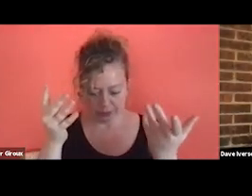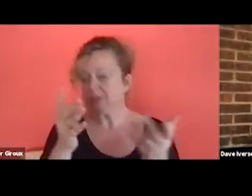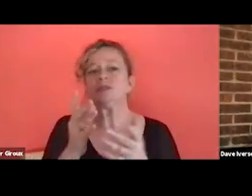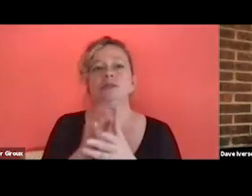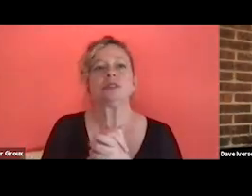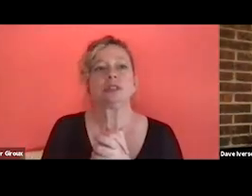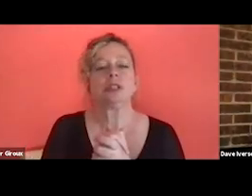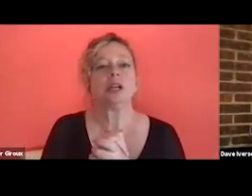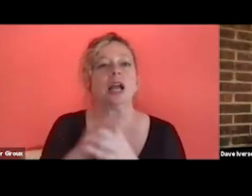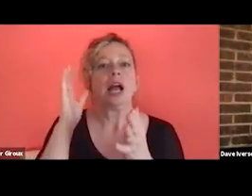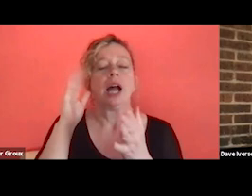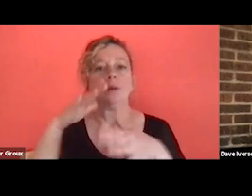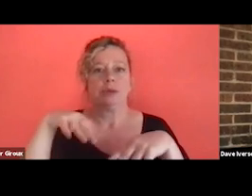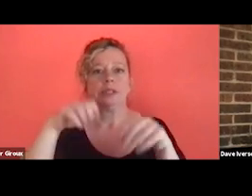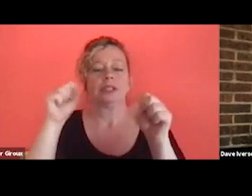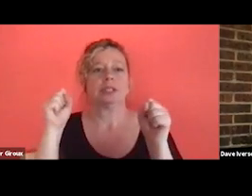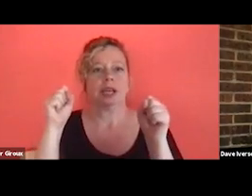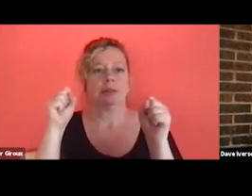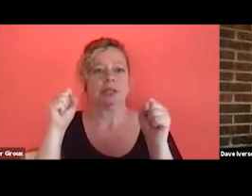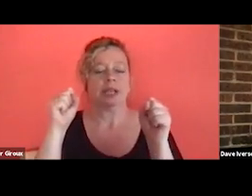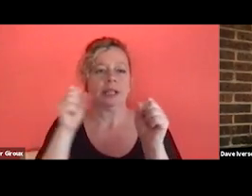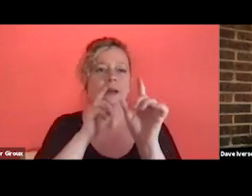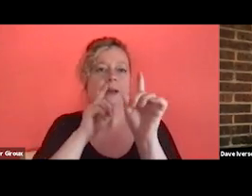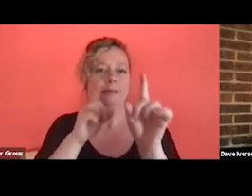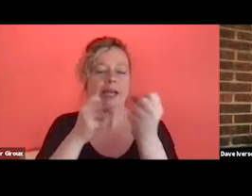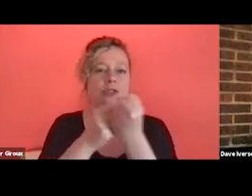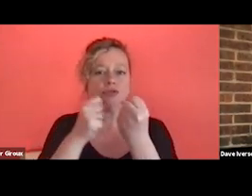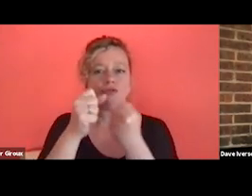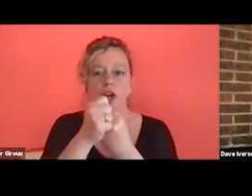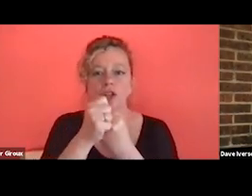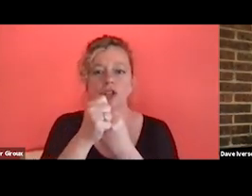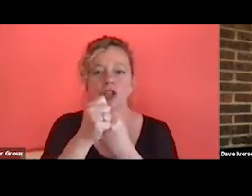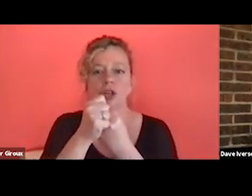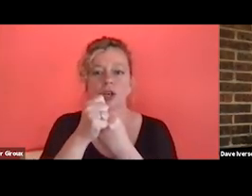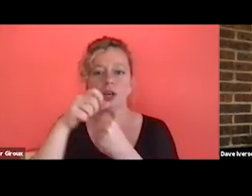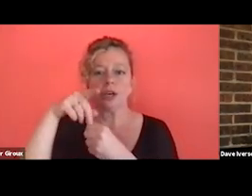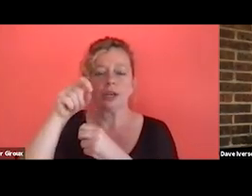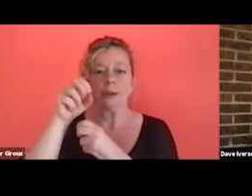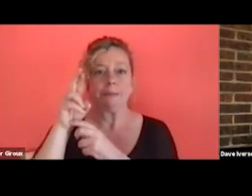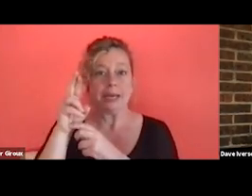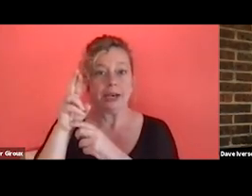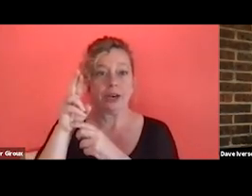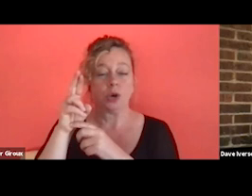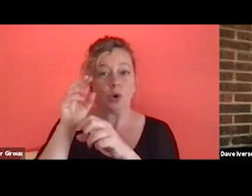fue adoptar una estructura de comando de incidentes, y nuestro director de seguridad, Peter Diving, anteriormente trabajó para FEMA